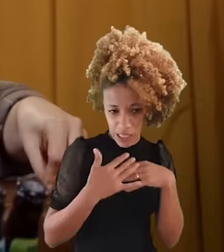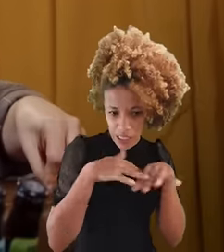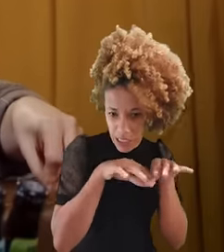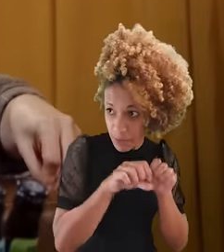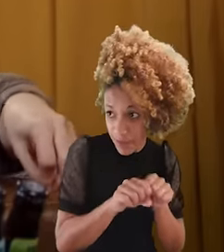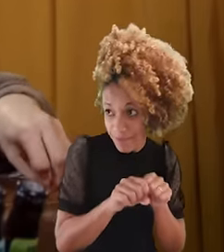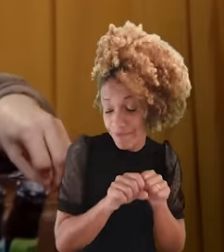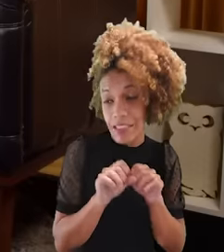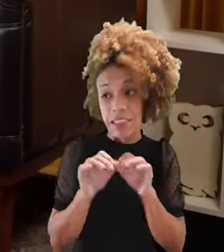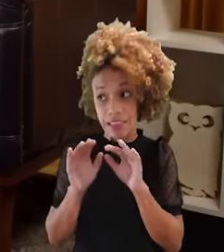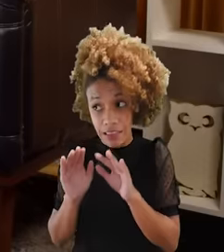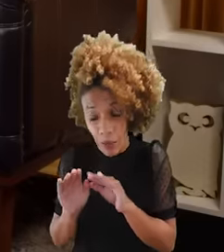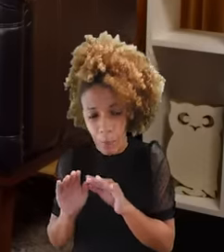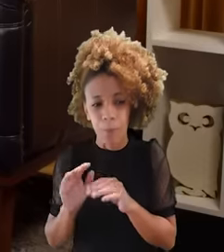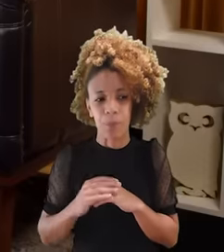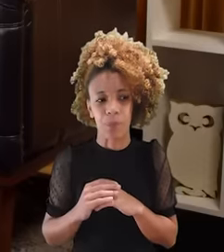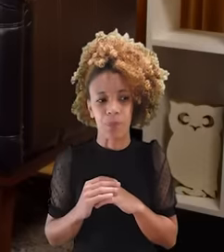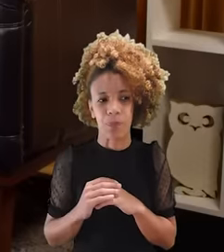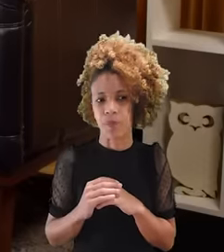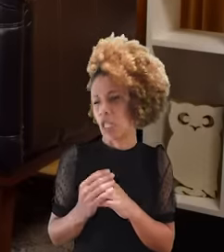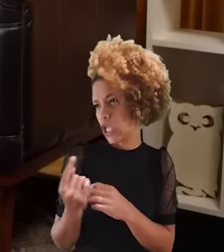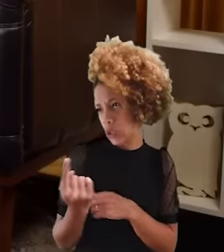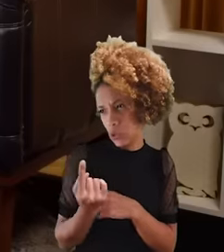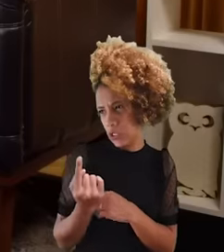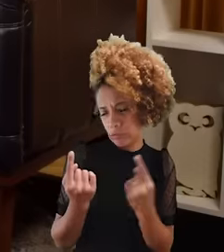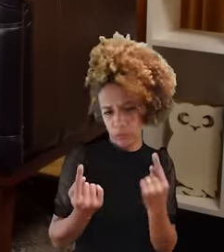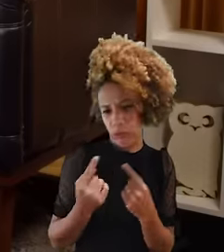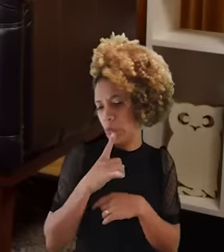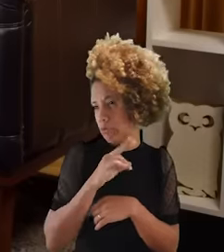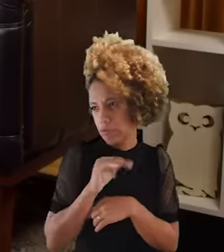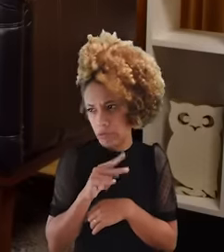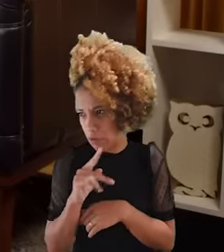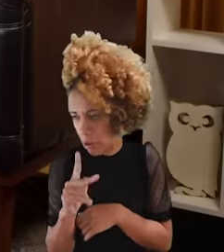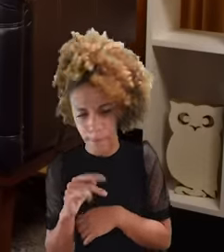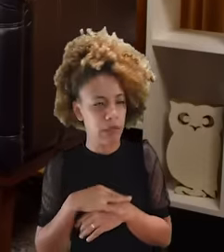esquerda de extrema direita então eles estão todos ali o trump todo o Putin Putin outra coisa mas